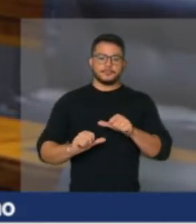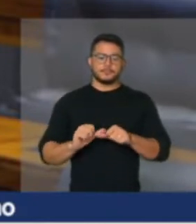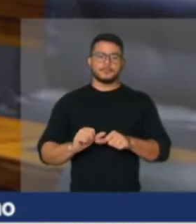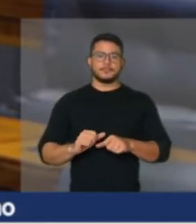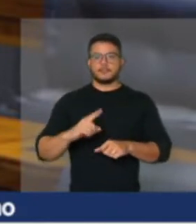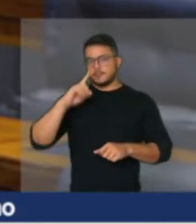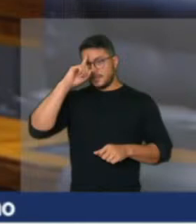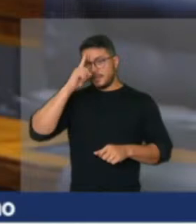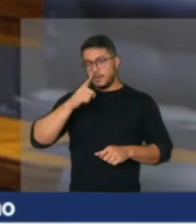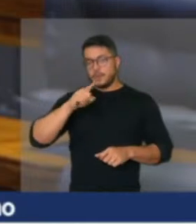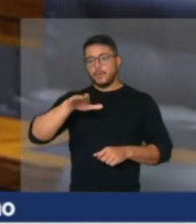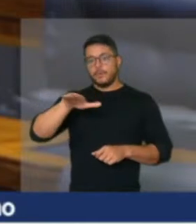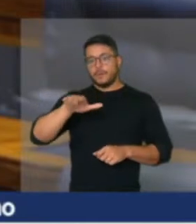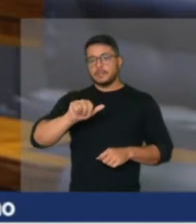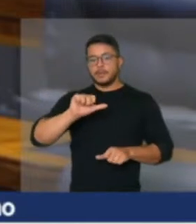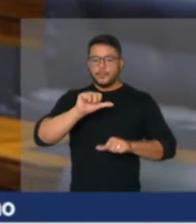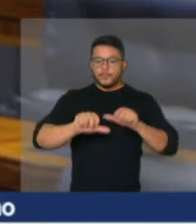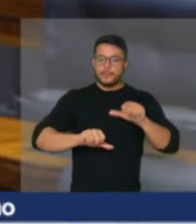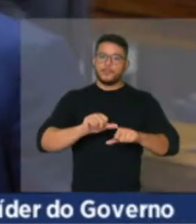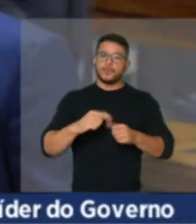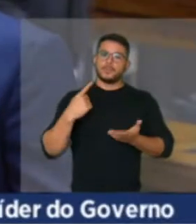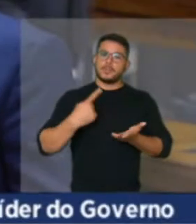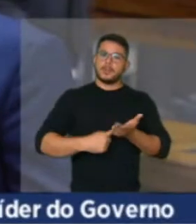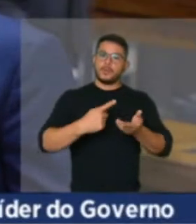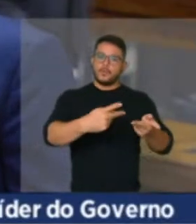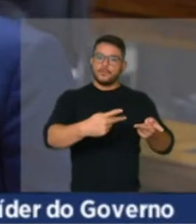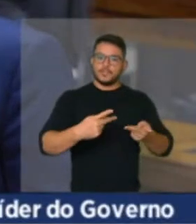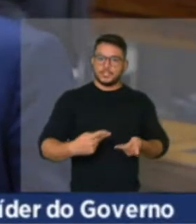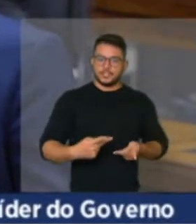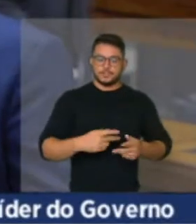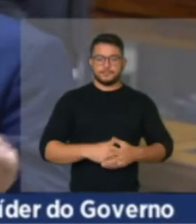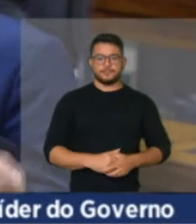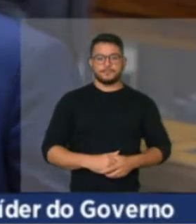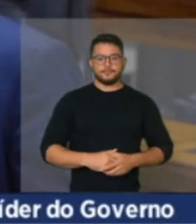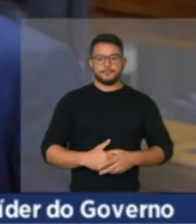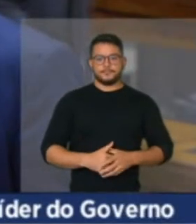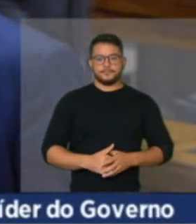TRANSFORMAR EM CONVITE, ESTE REQUERIMENTO, RETIRAREMOS O REQUERIMENTO DE RETIRADA DE PAUTA. LÍDER, EU VOU